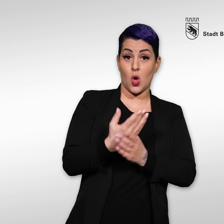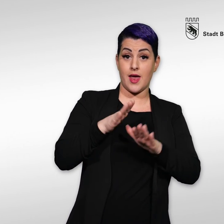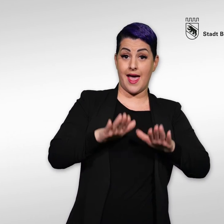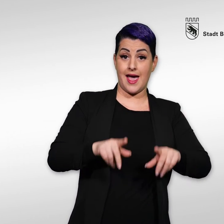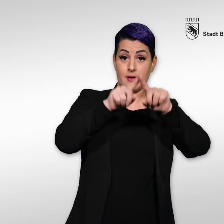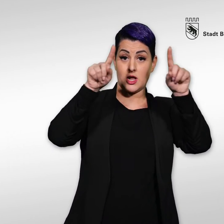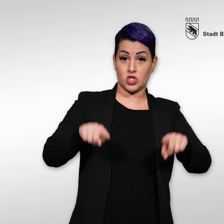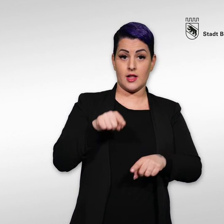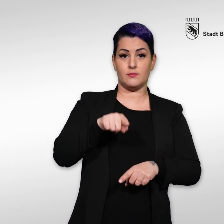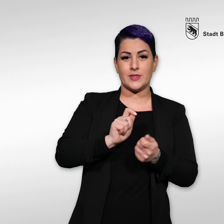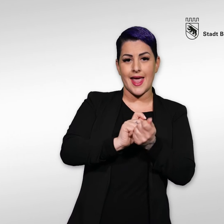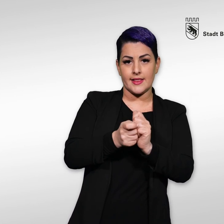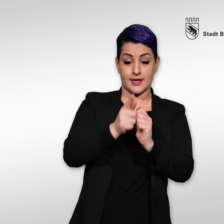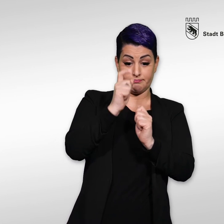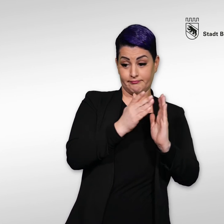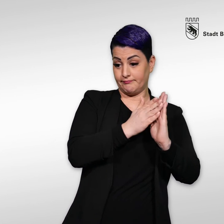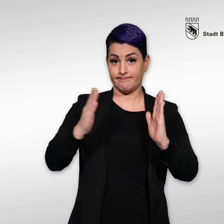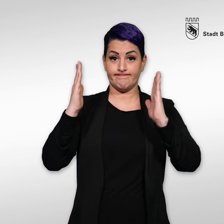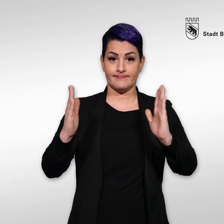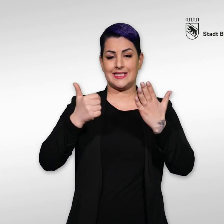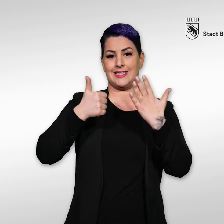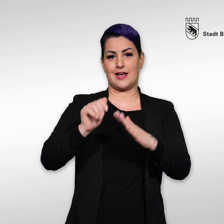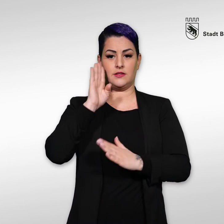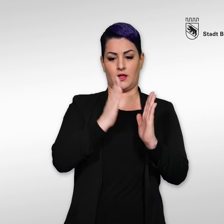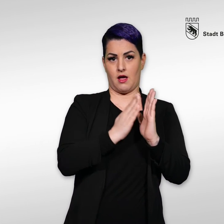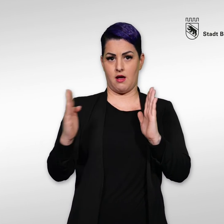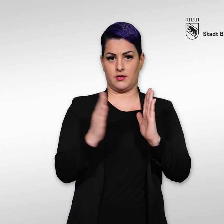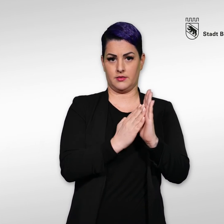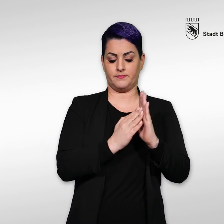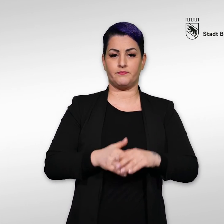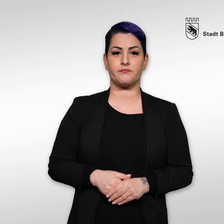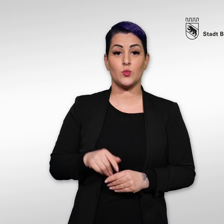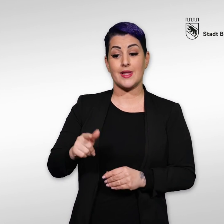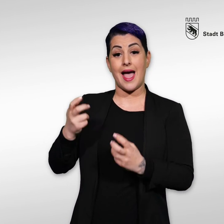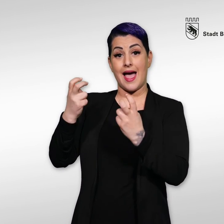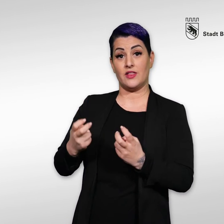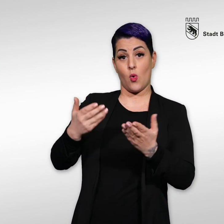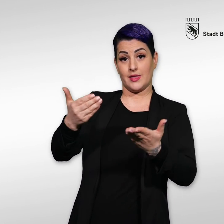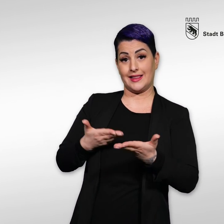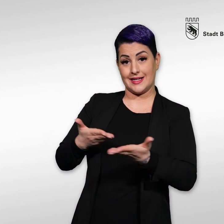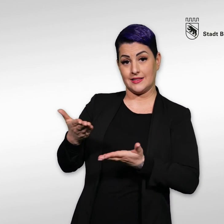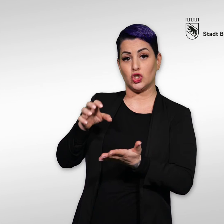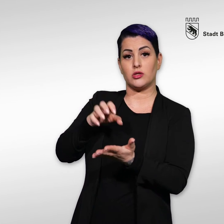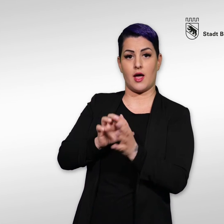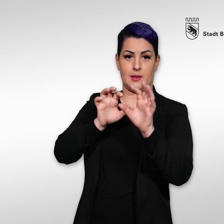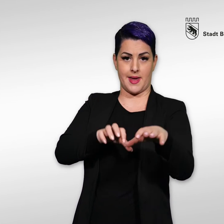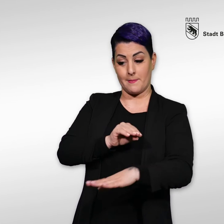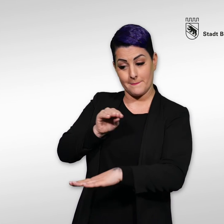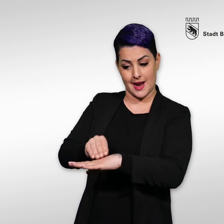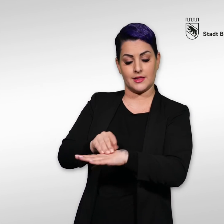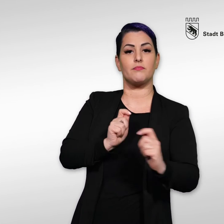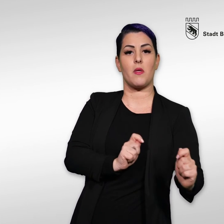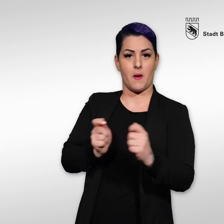Sie müssen den neuen Heimatschein innert 60 Tagen bei den Einwohnerdiensten der Stadt Bern hinterlegen.